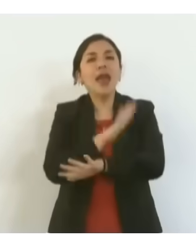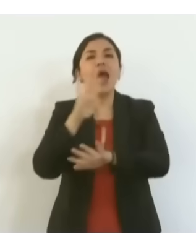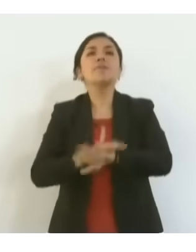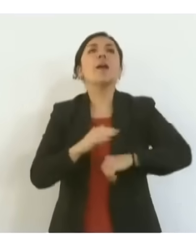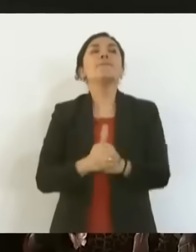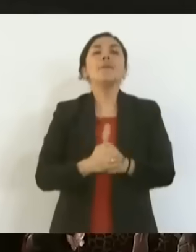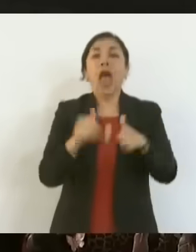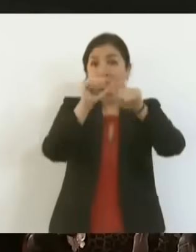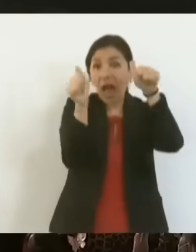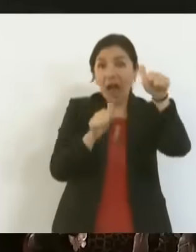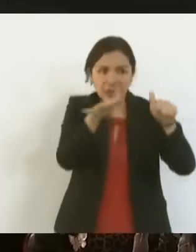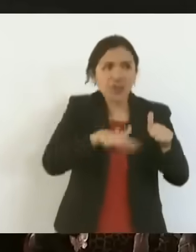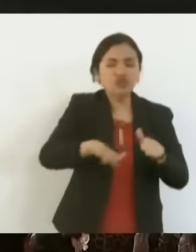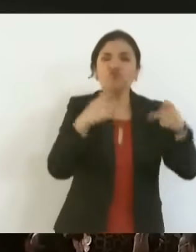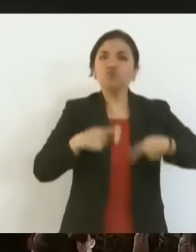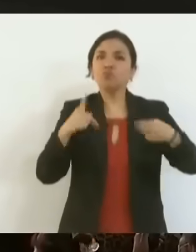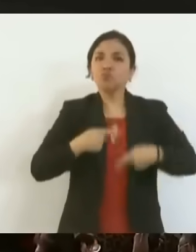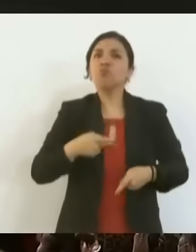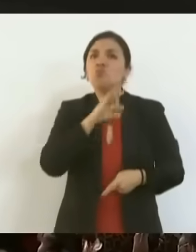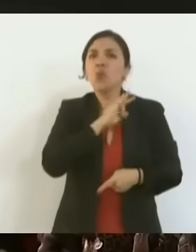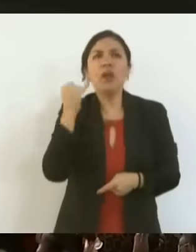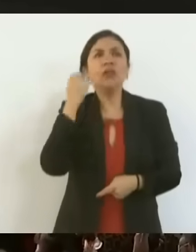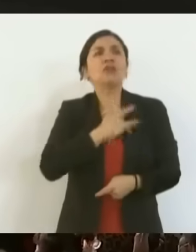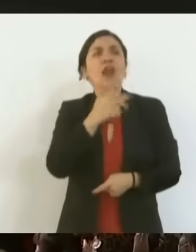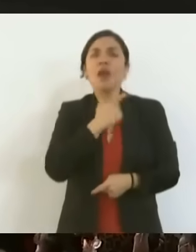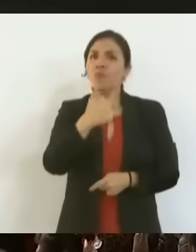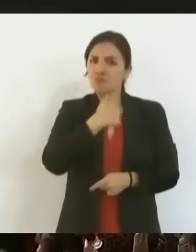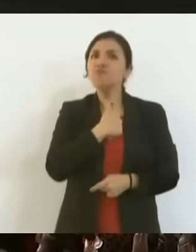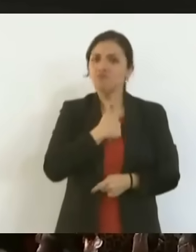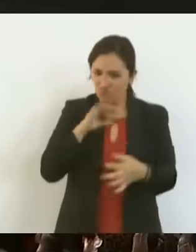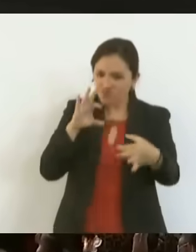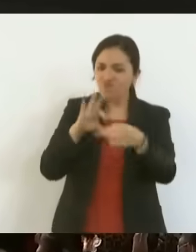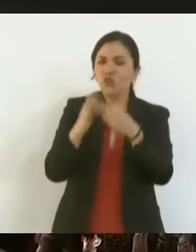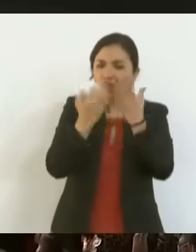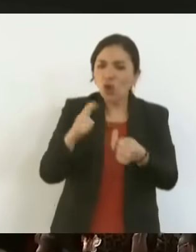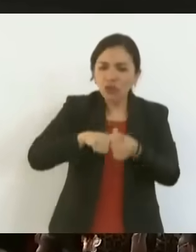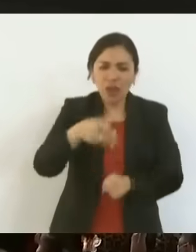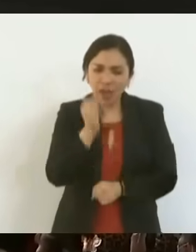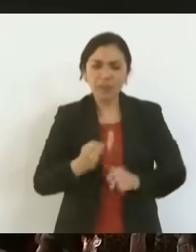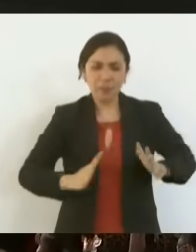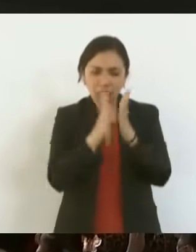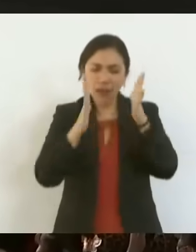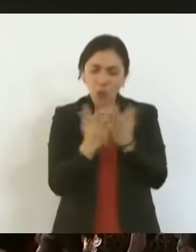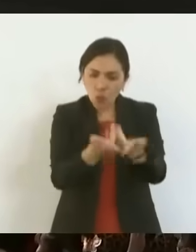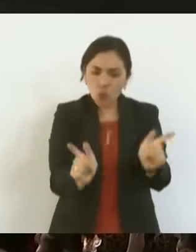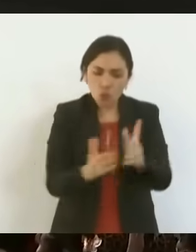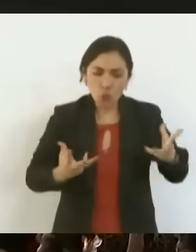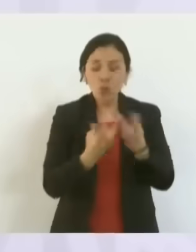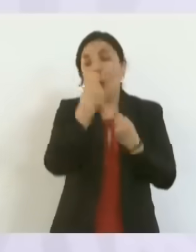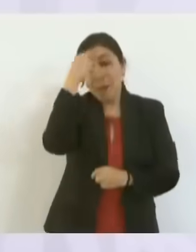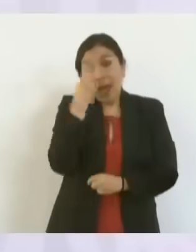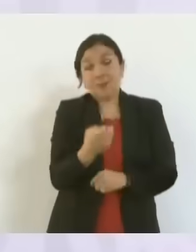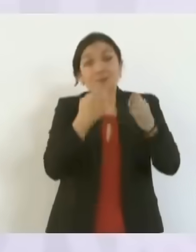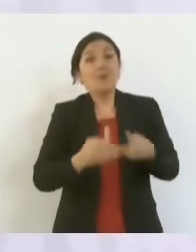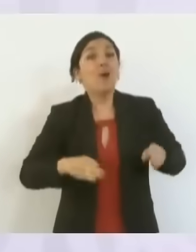público que apuesten por el compromiso social y la participación colectiva como parte fundamental de